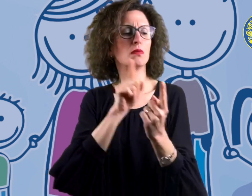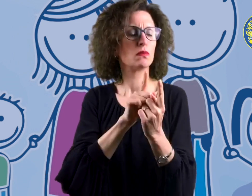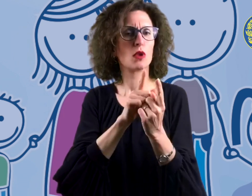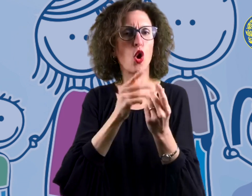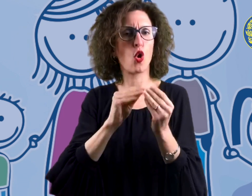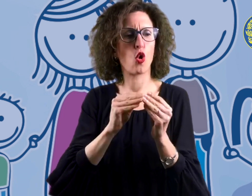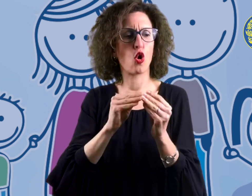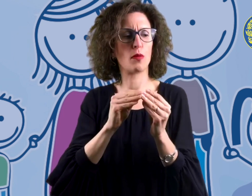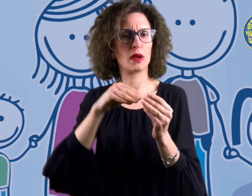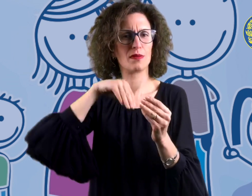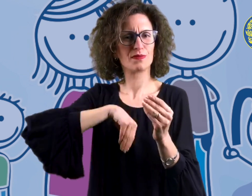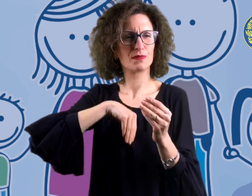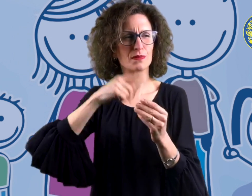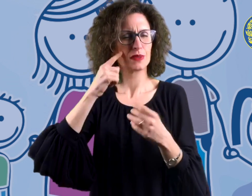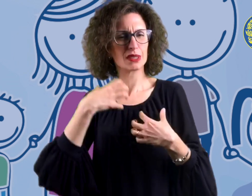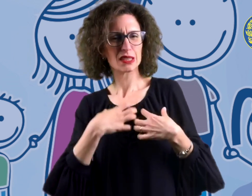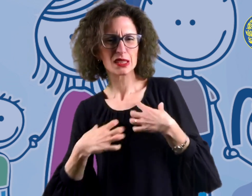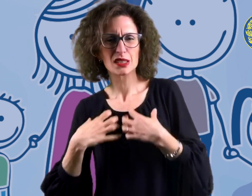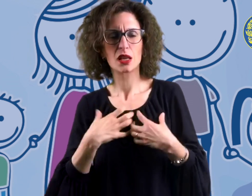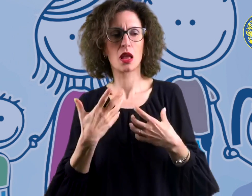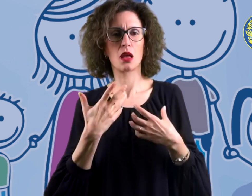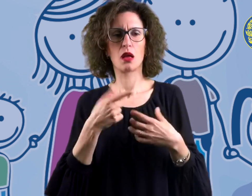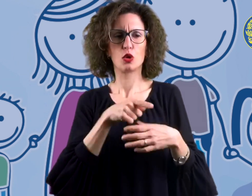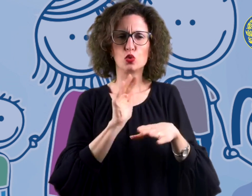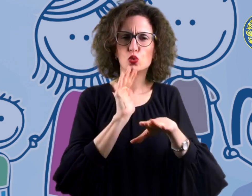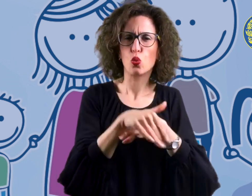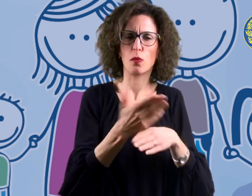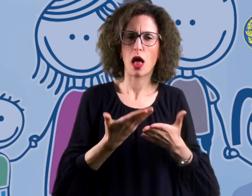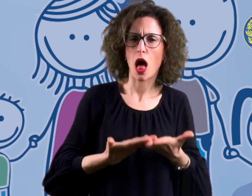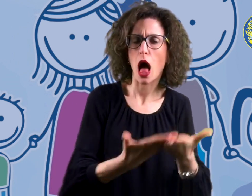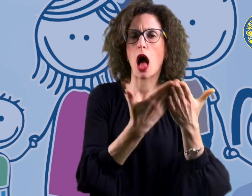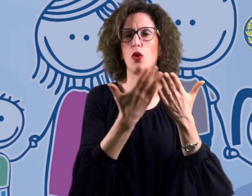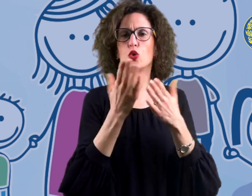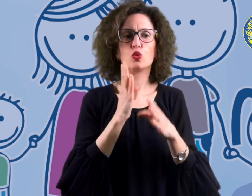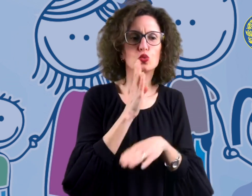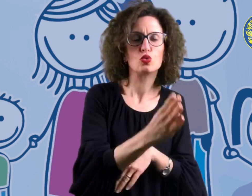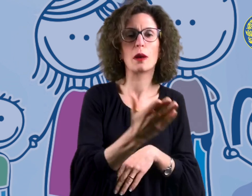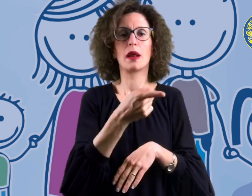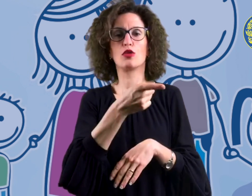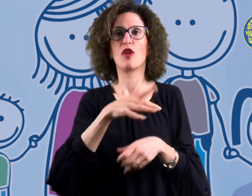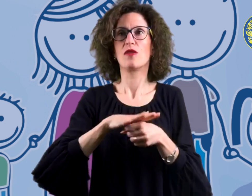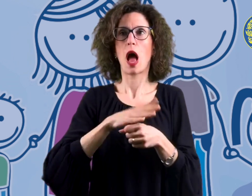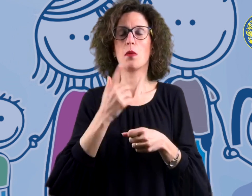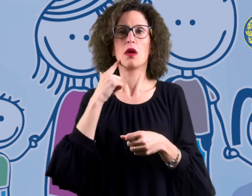delle crisi interiori, come aiutarla a superarle, i suggerimenti da dare, in modo che la famiglia si senta sollevata oppure se è